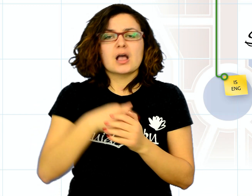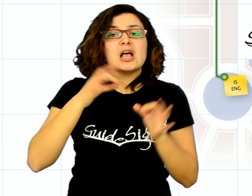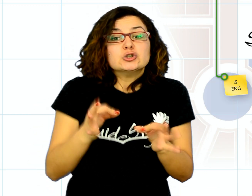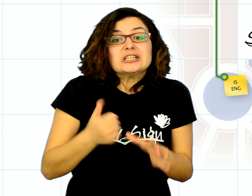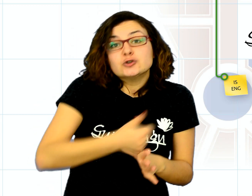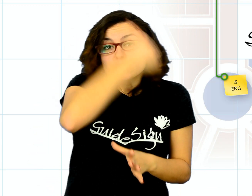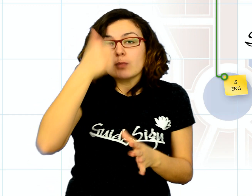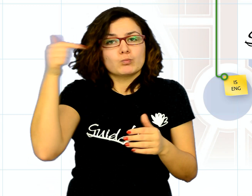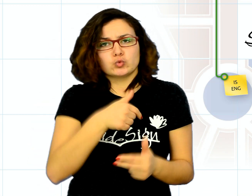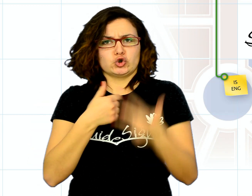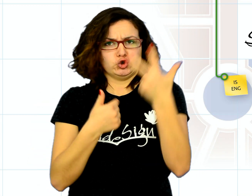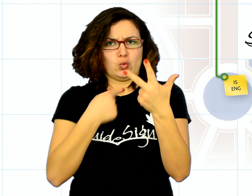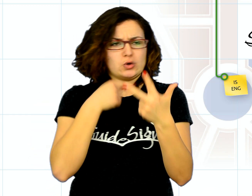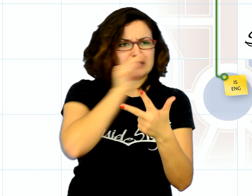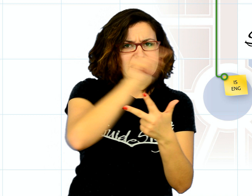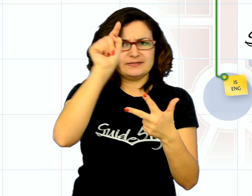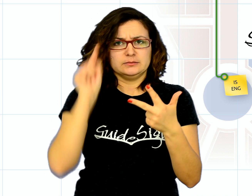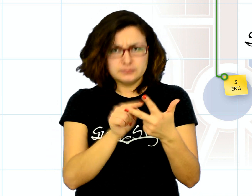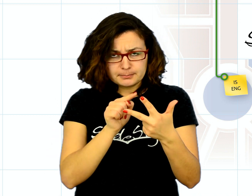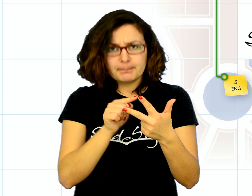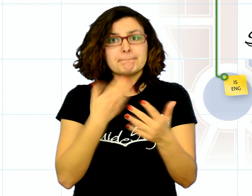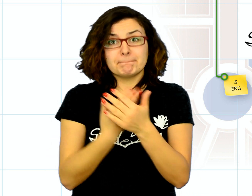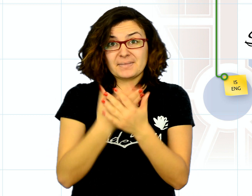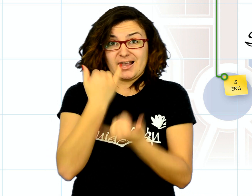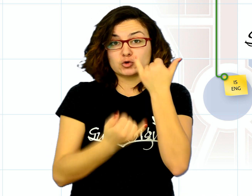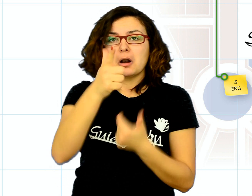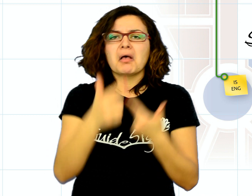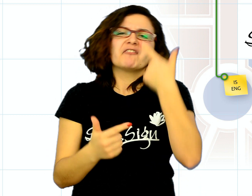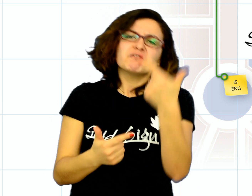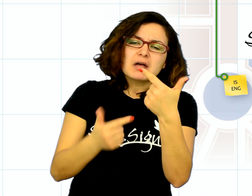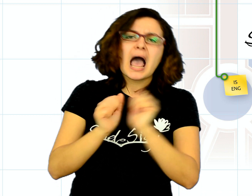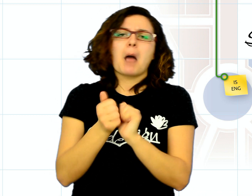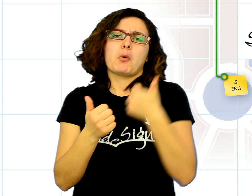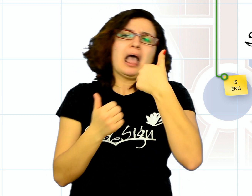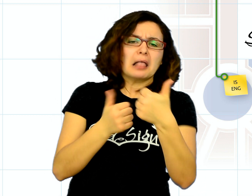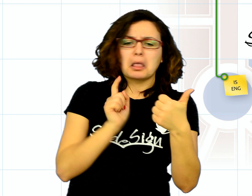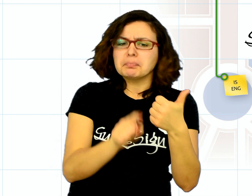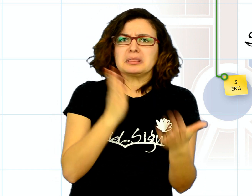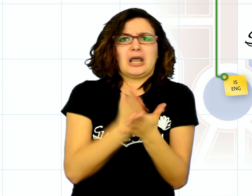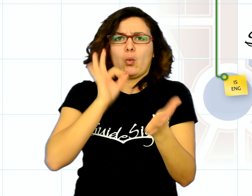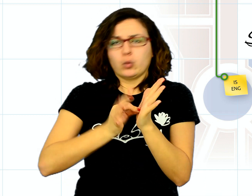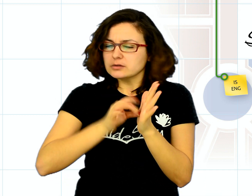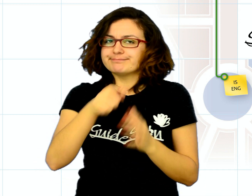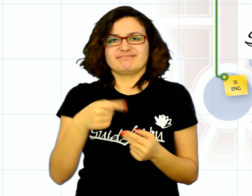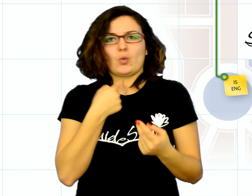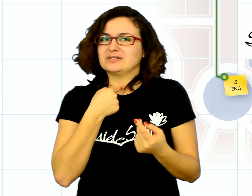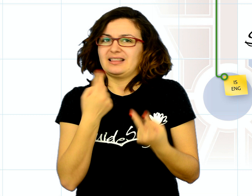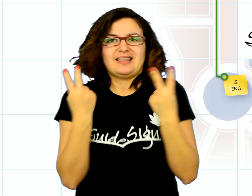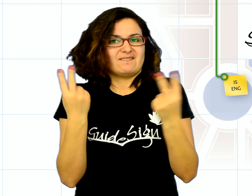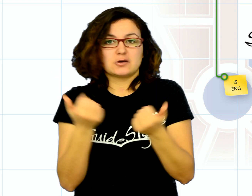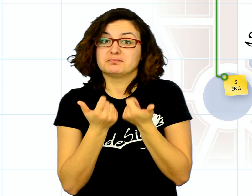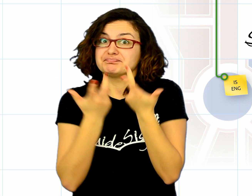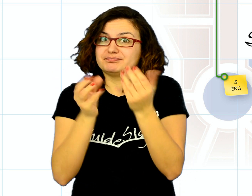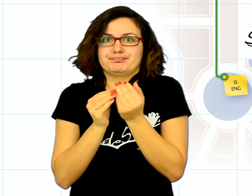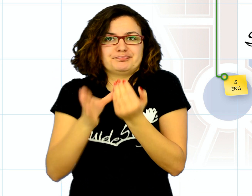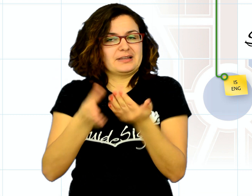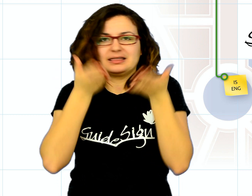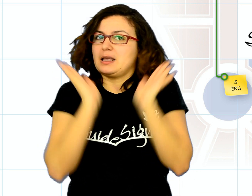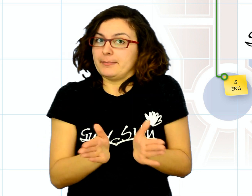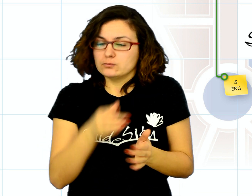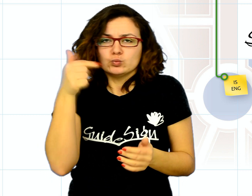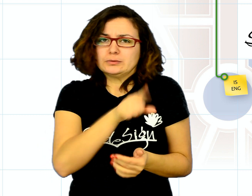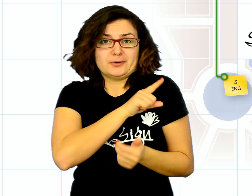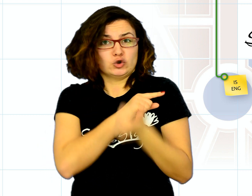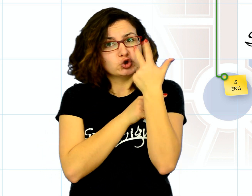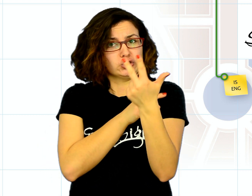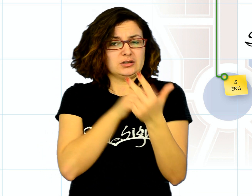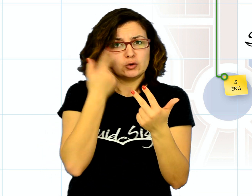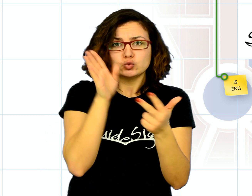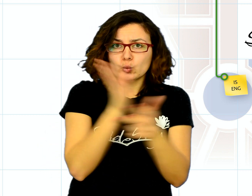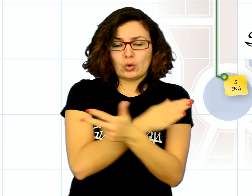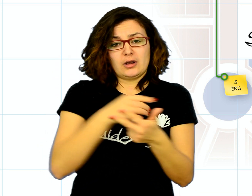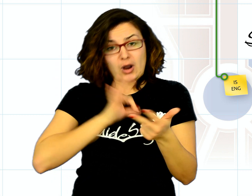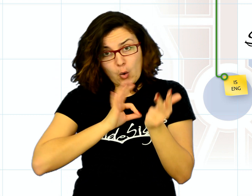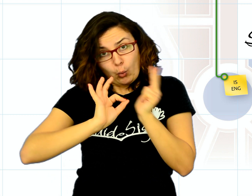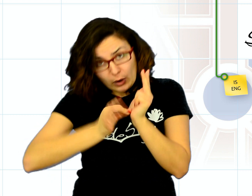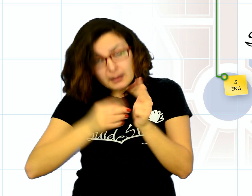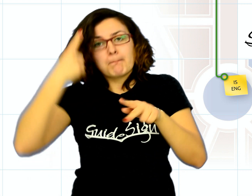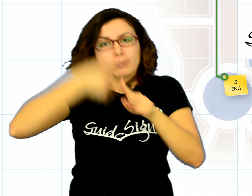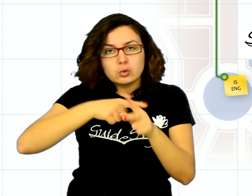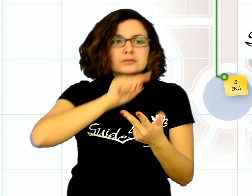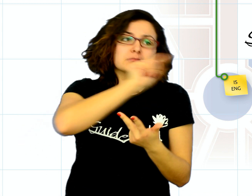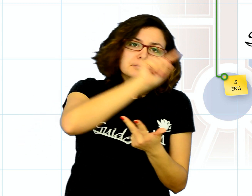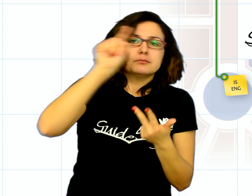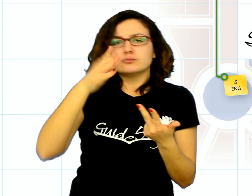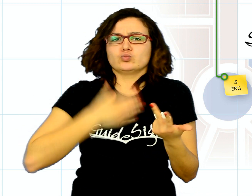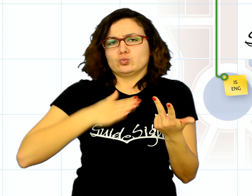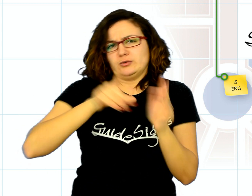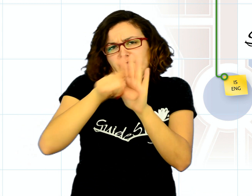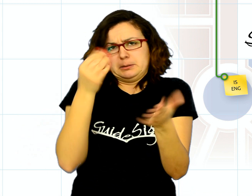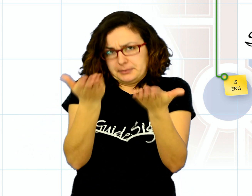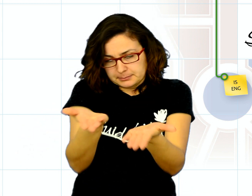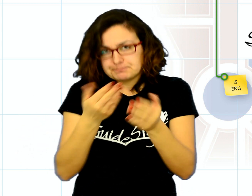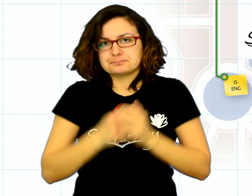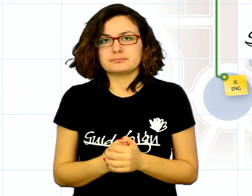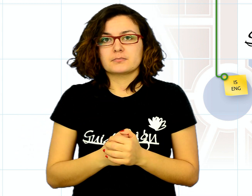Dziennie trzeba wybrać 3 projekty, by głos był ważny, liczony, nie mniej, nie więcej.